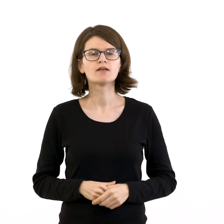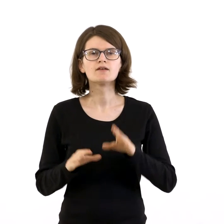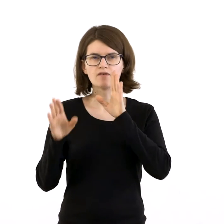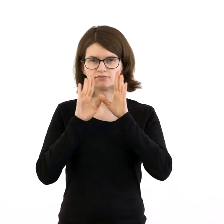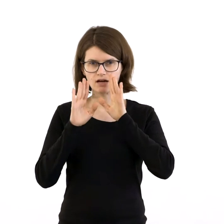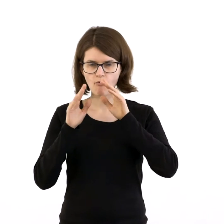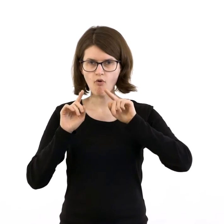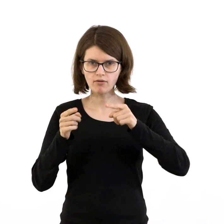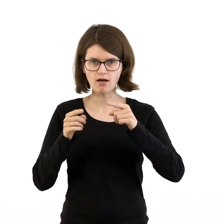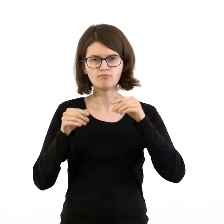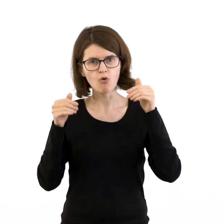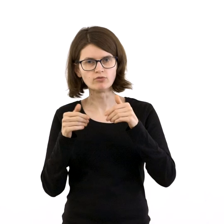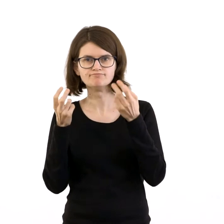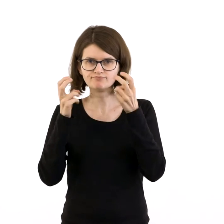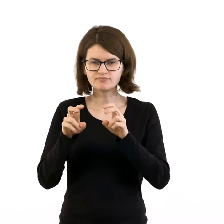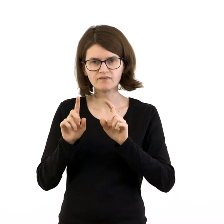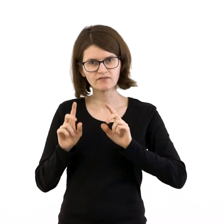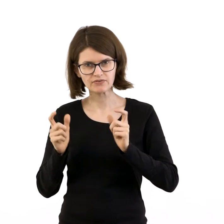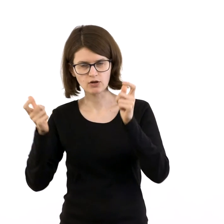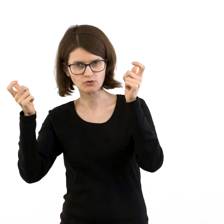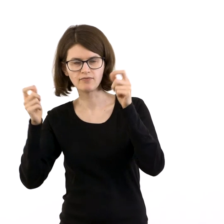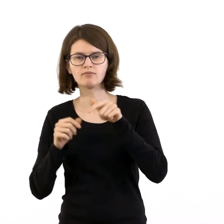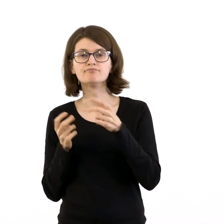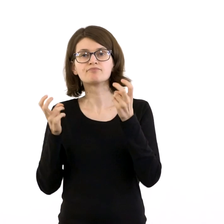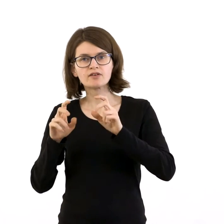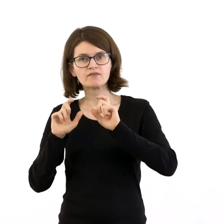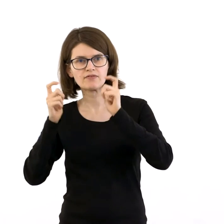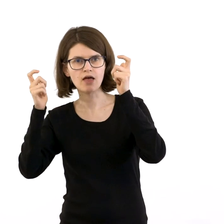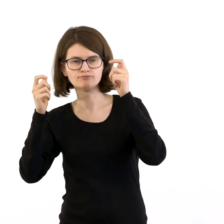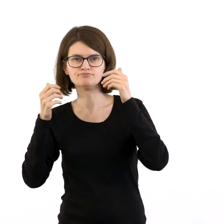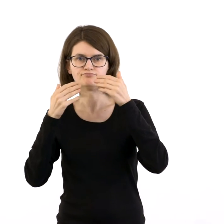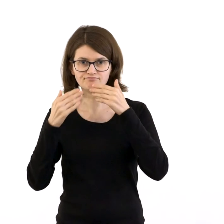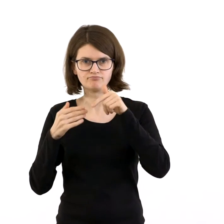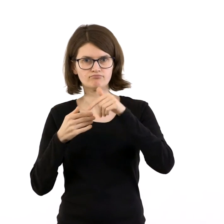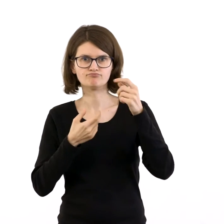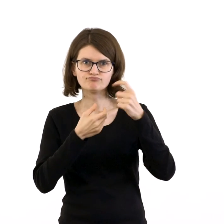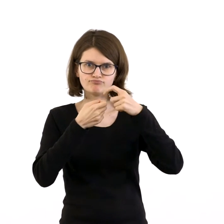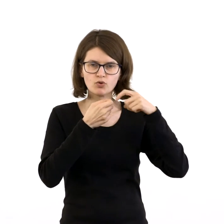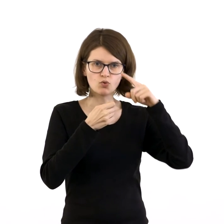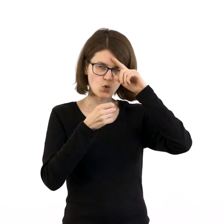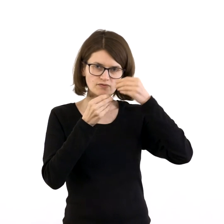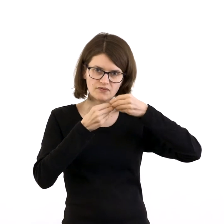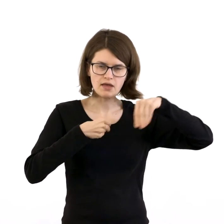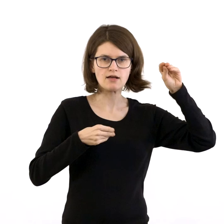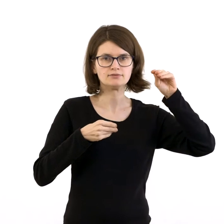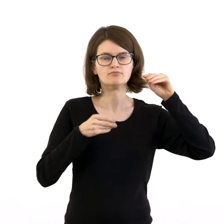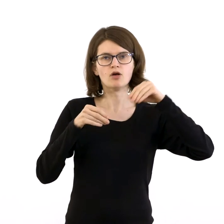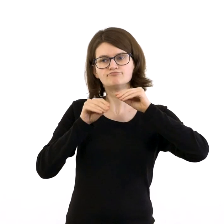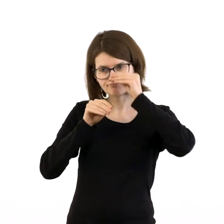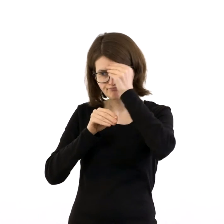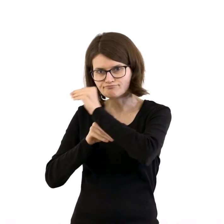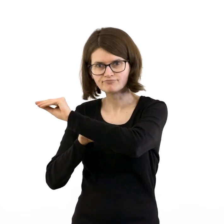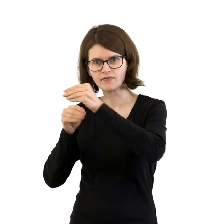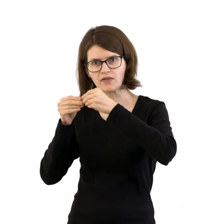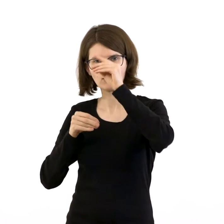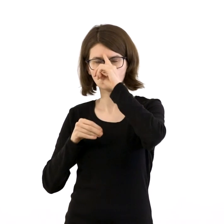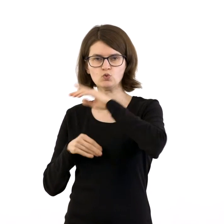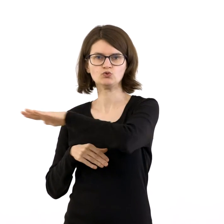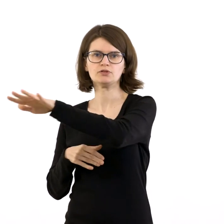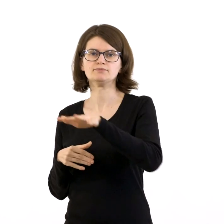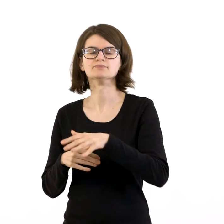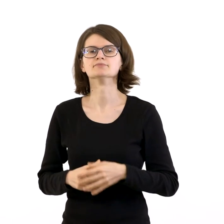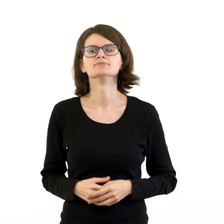Na Facebooku organizacja może stworzyć wydarzenie. Utworzenie wydarzenia na Facebooku może zwiększyć frekwencję i umożliwi dotarcie do większej liczby osób.